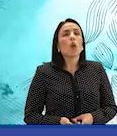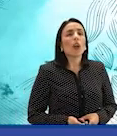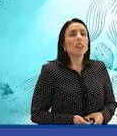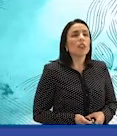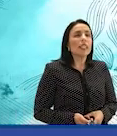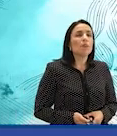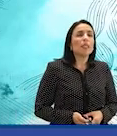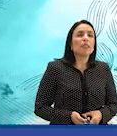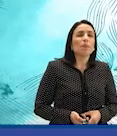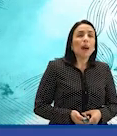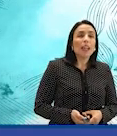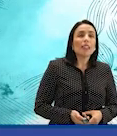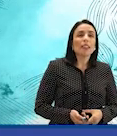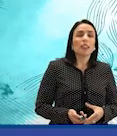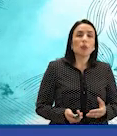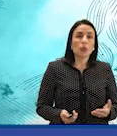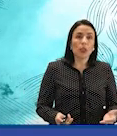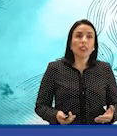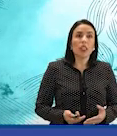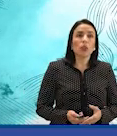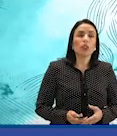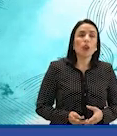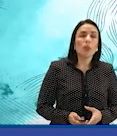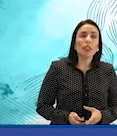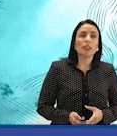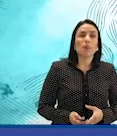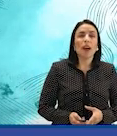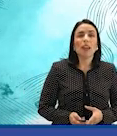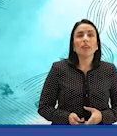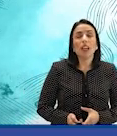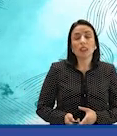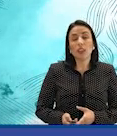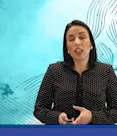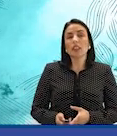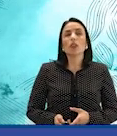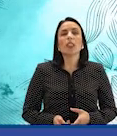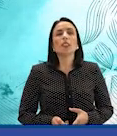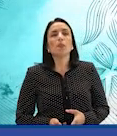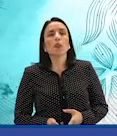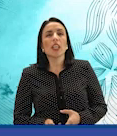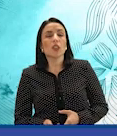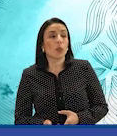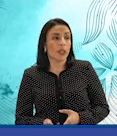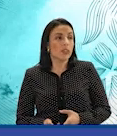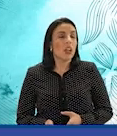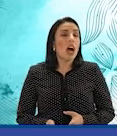¿Cuáles son las principales atribuciones del Concejo Municipal relacionadas con este proceso? Bueno.